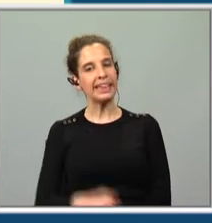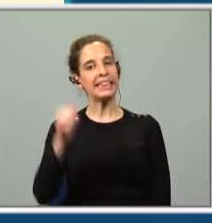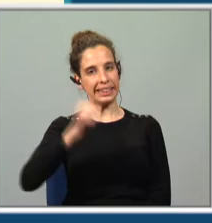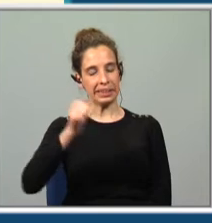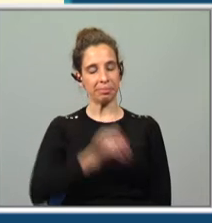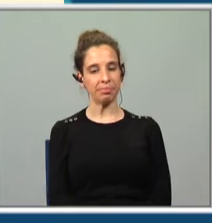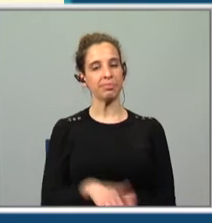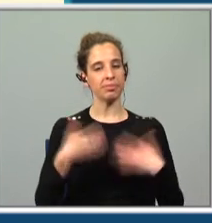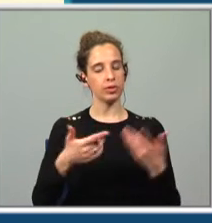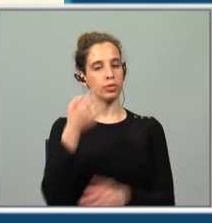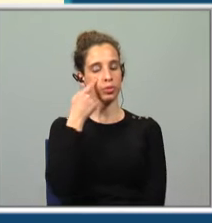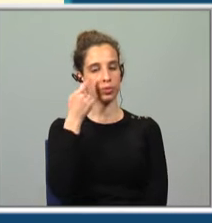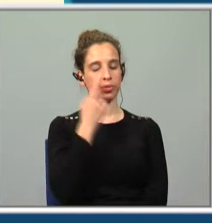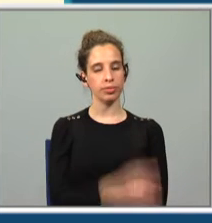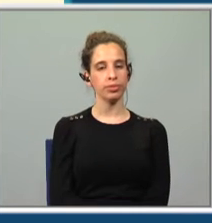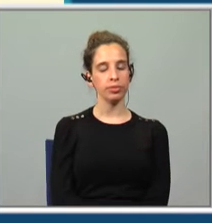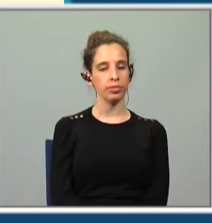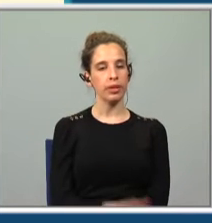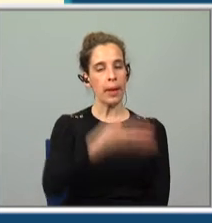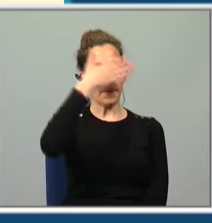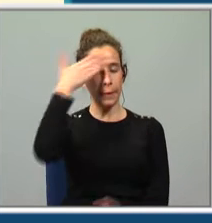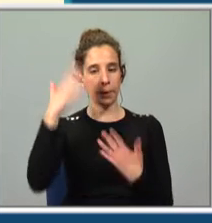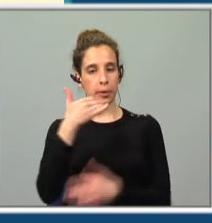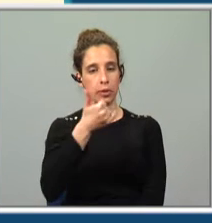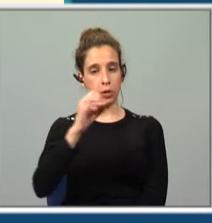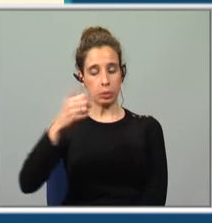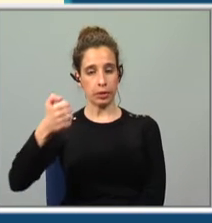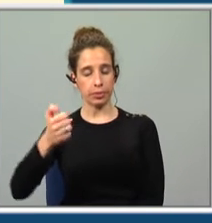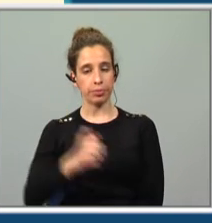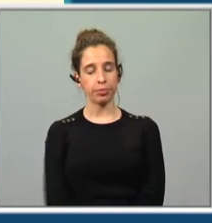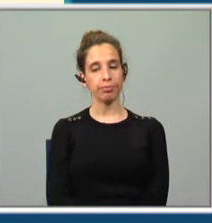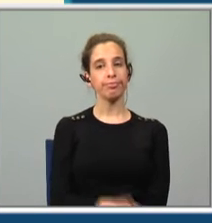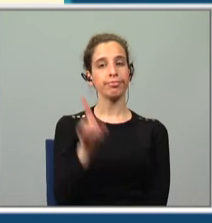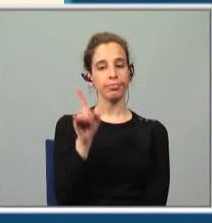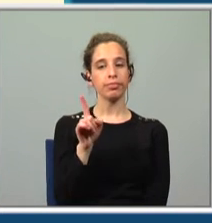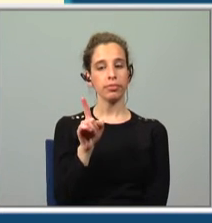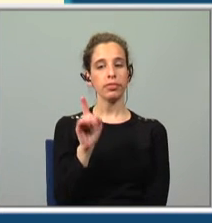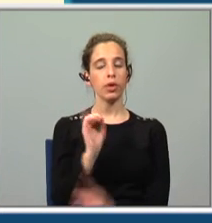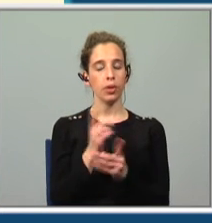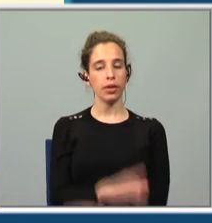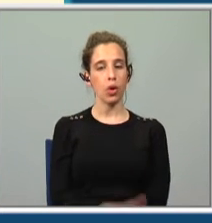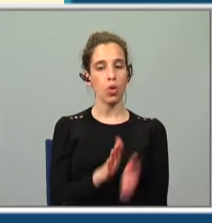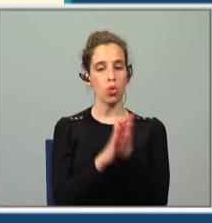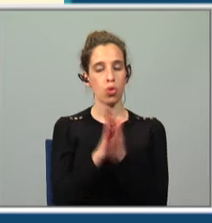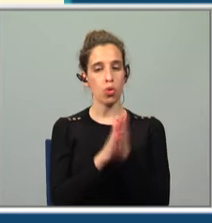ajuda Vamos então conhecer no verão de 2015 e aqui estávamos O que utilizar o o help 讓我們在夏天見面2015 年，我們在這裡